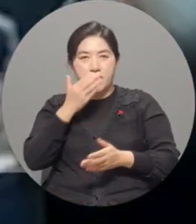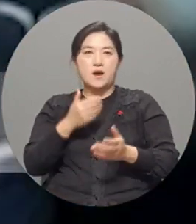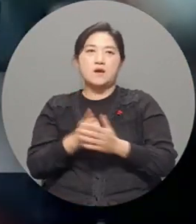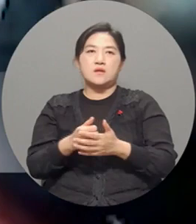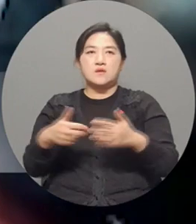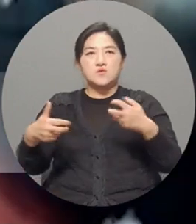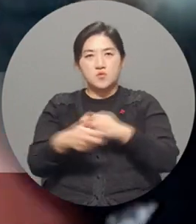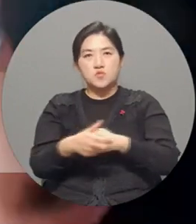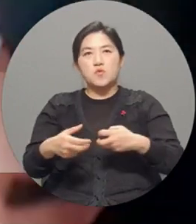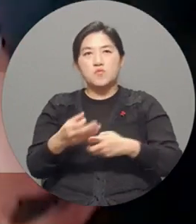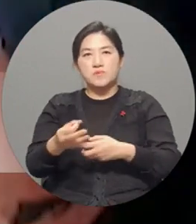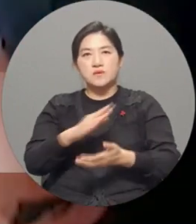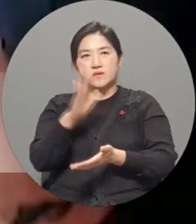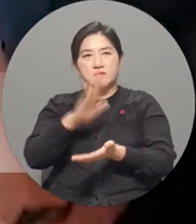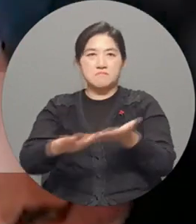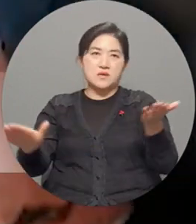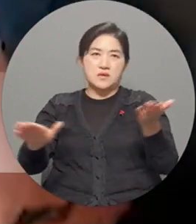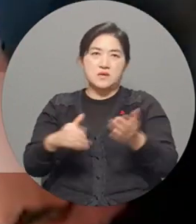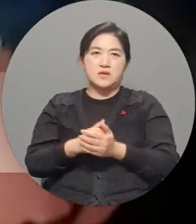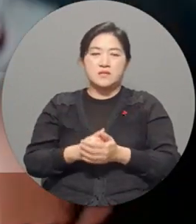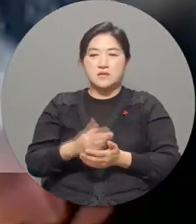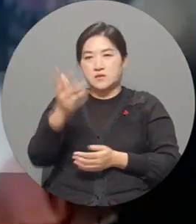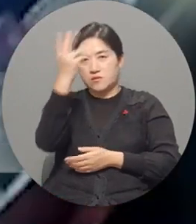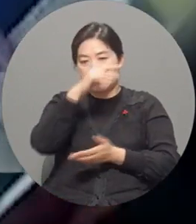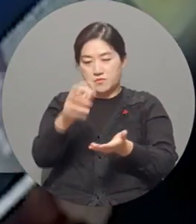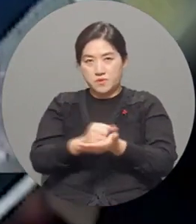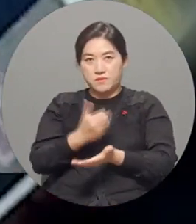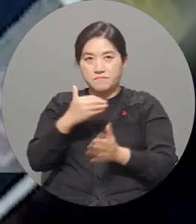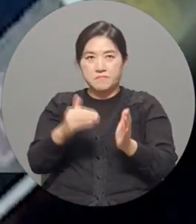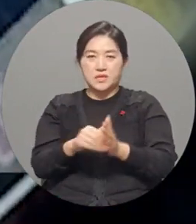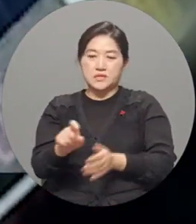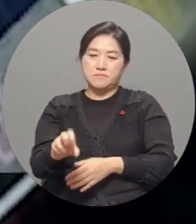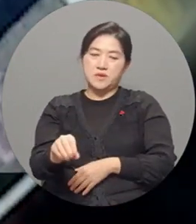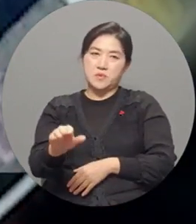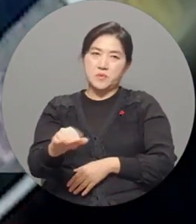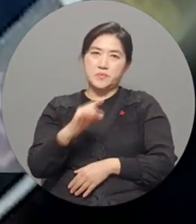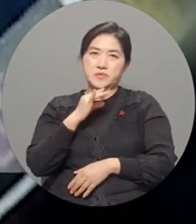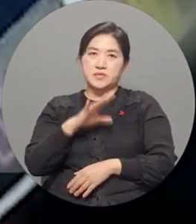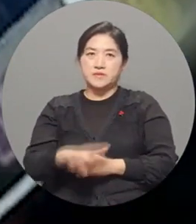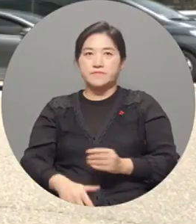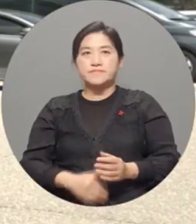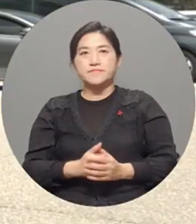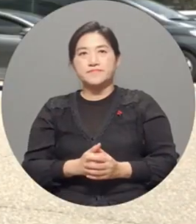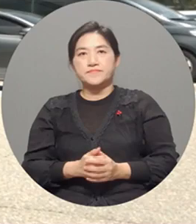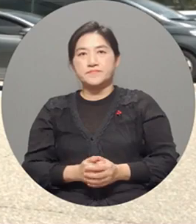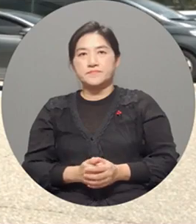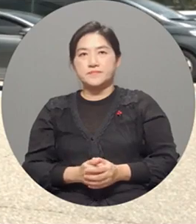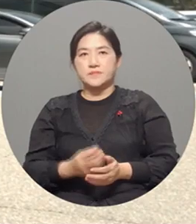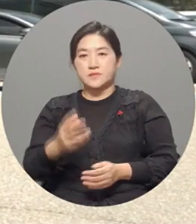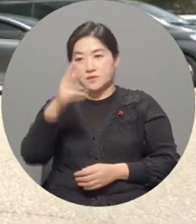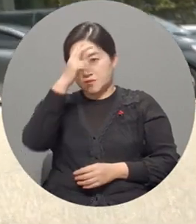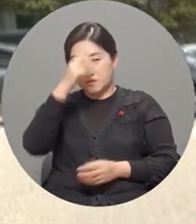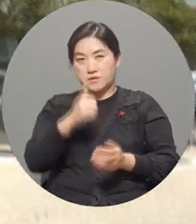하지만 이들은 몰려 다니며 숙박비와 식비,교통비 등으로 대부분 써버려 경찰이 회수한 건 10만 원 정도에 그쳤습니다.